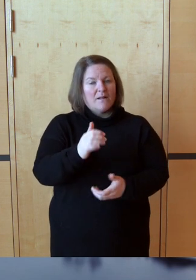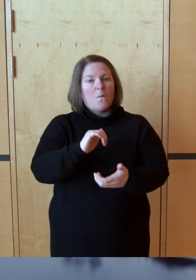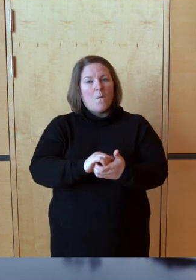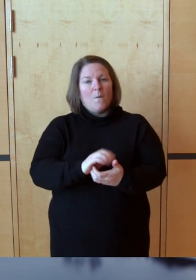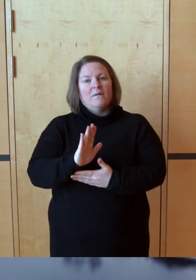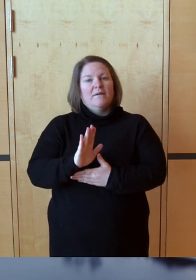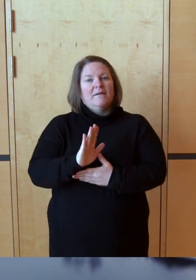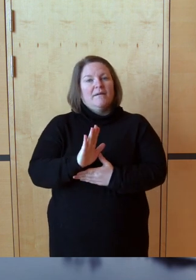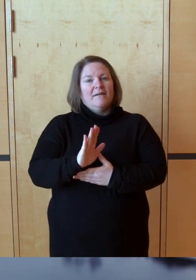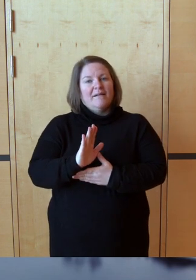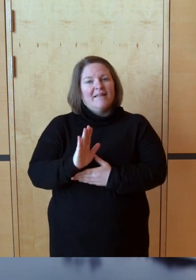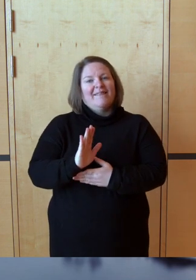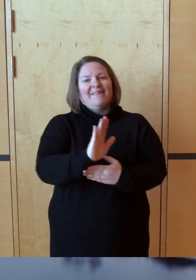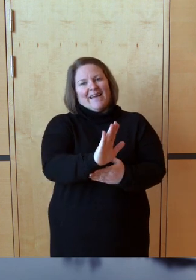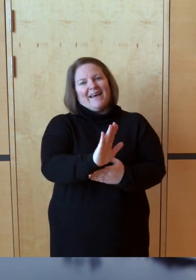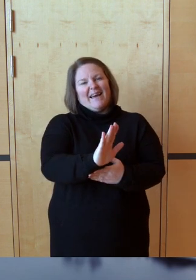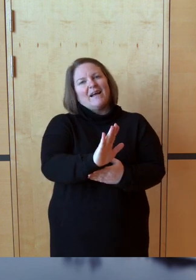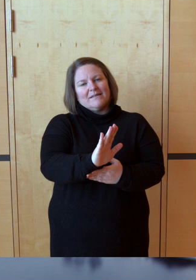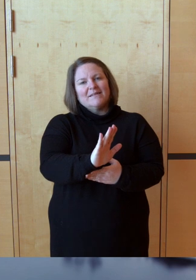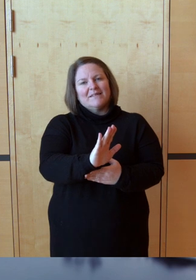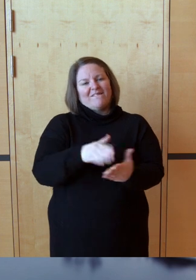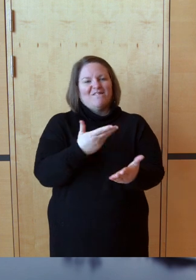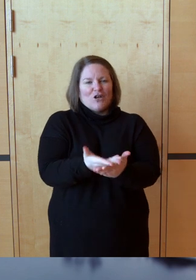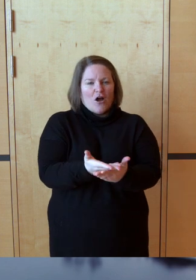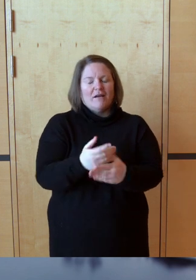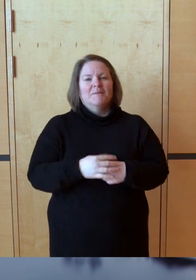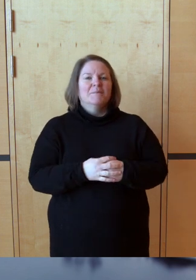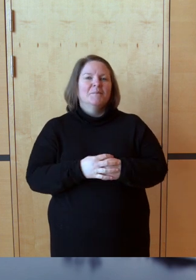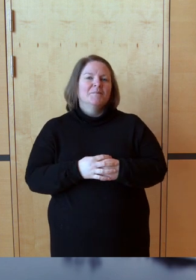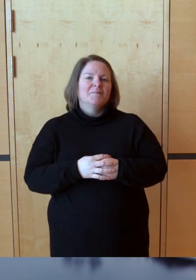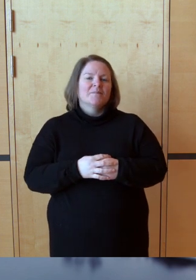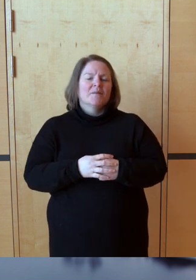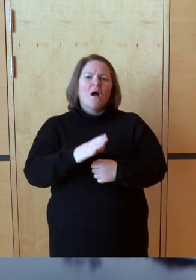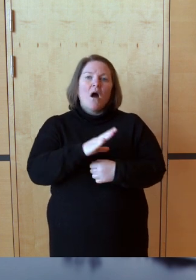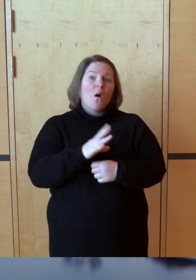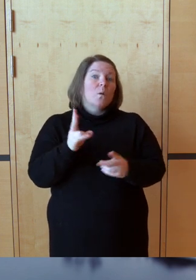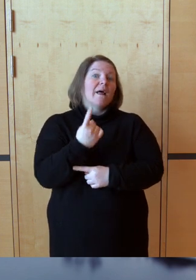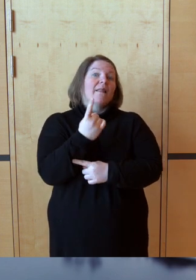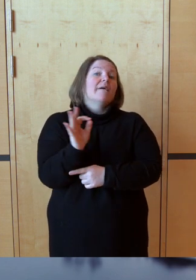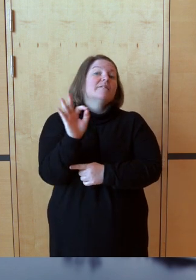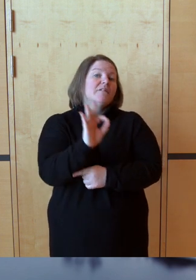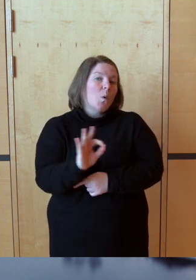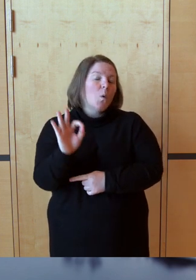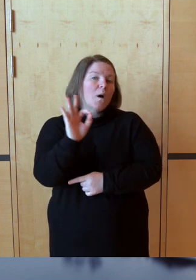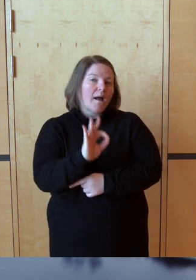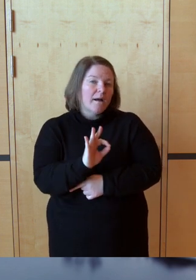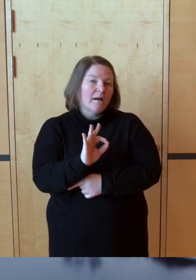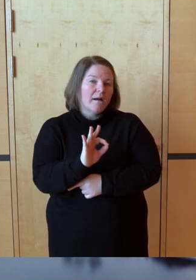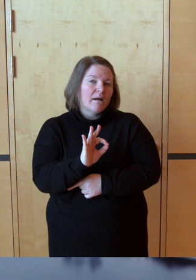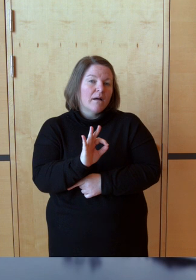Likartade förslag Sen har jag en Fråga här Hittar man det på sammanfattningen